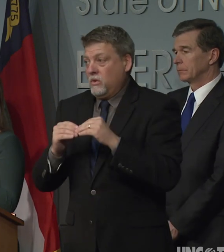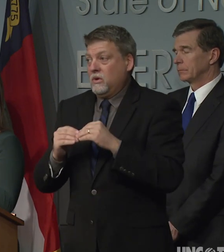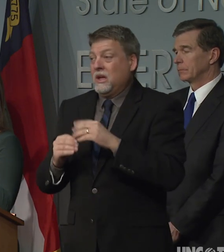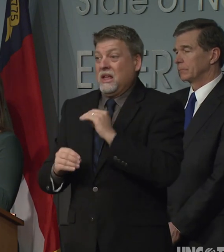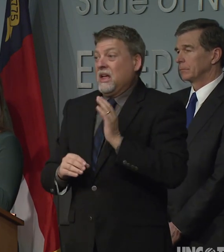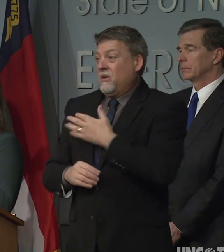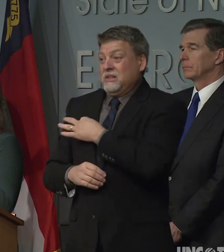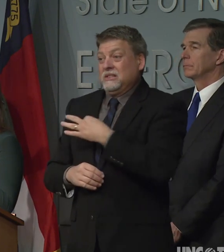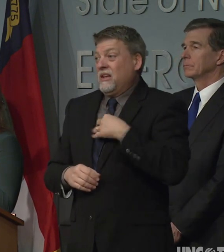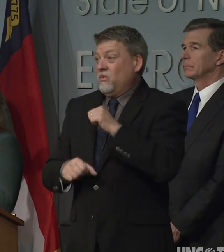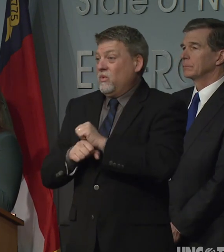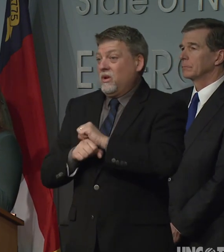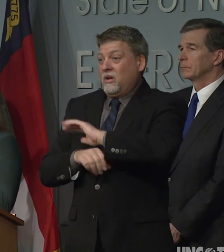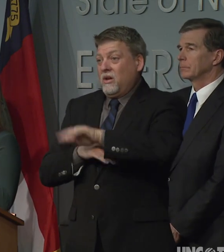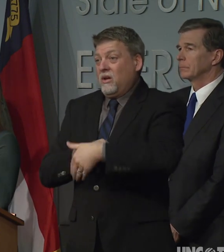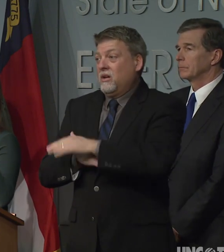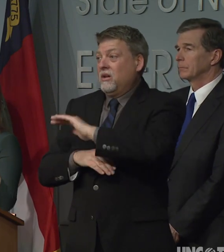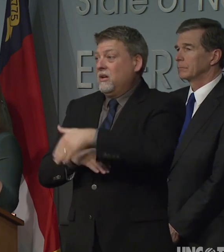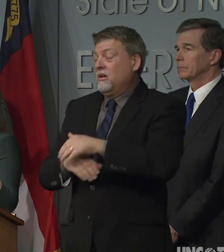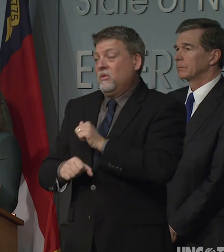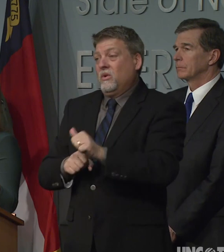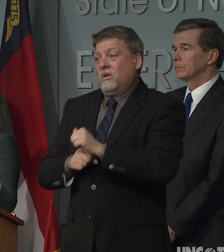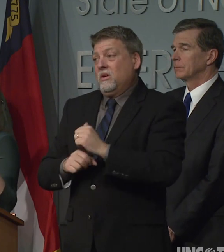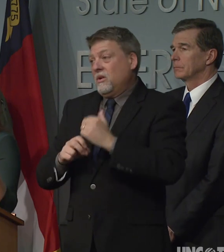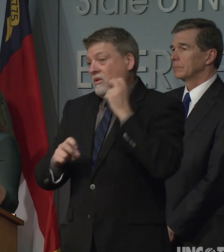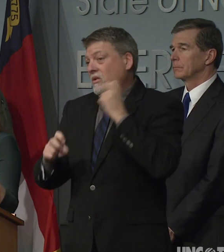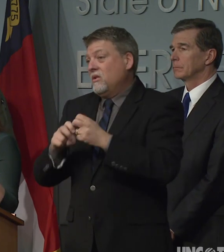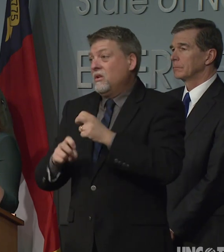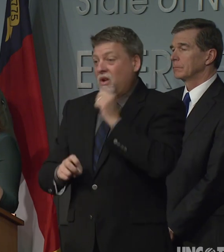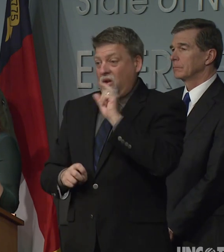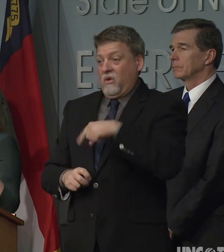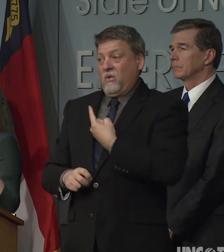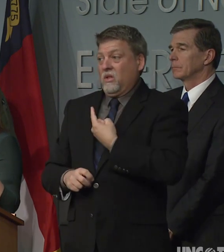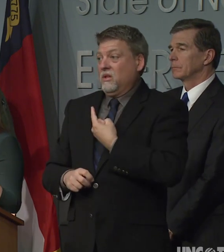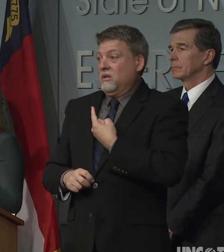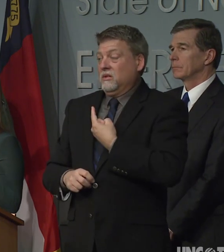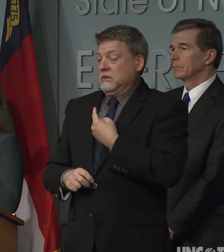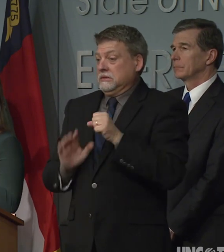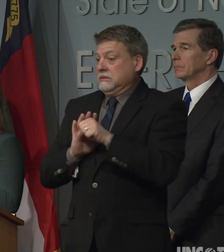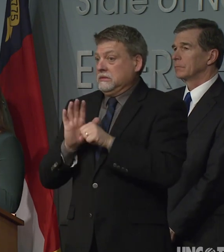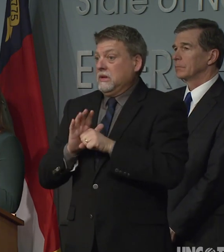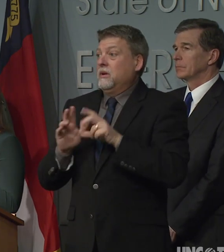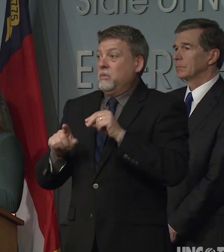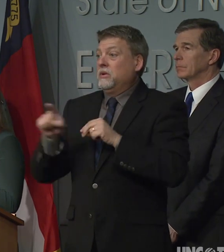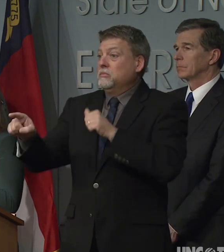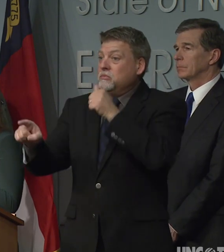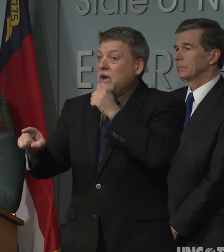equipo ha estado trabajando día y noche para incrementar la capacidad nada más en los laboratorios estatales, sino